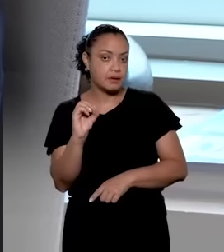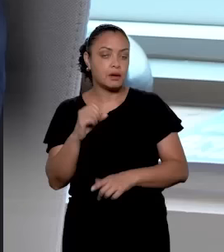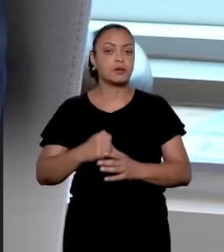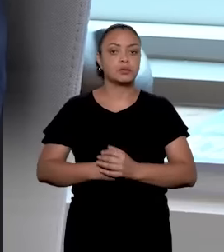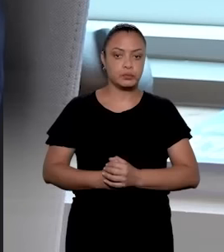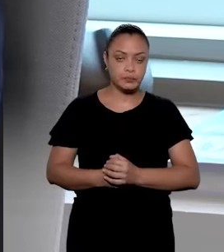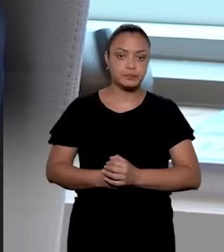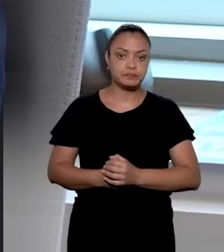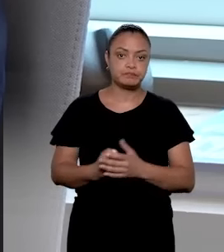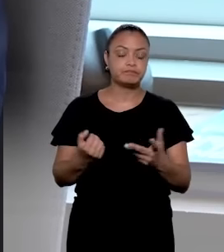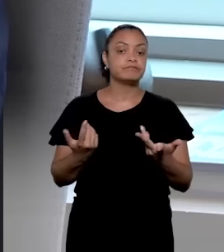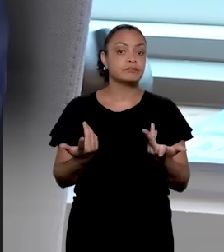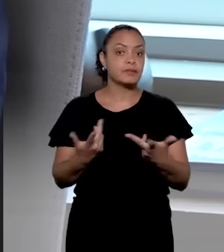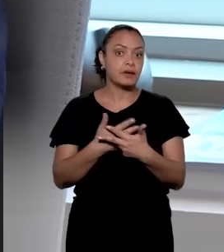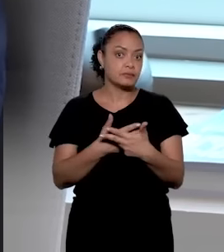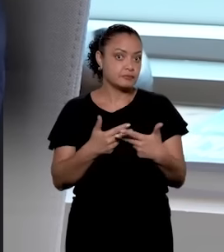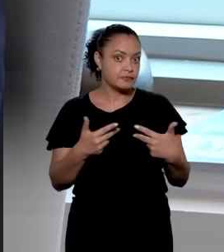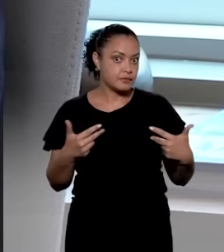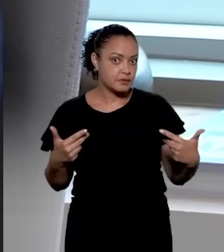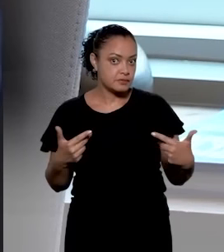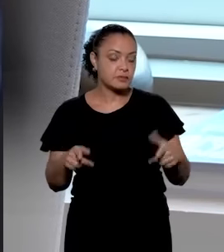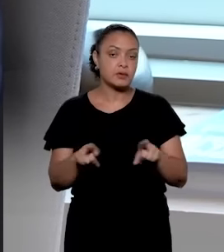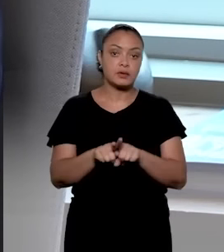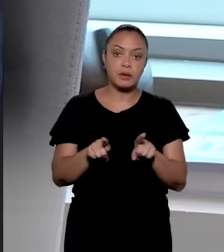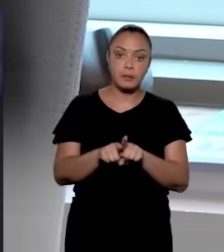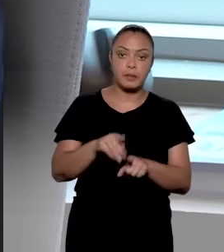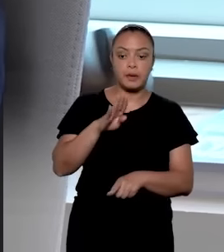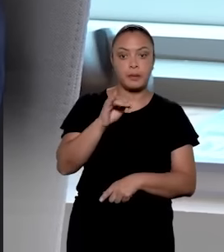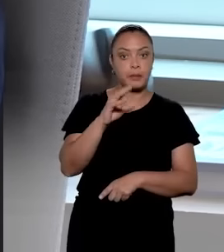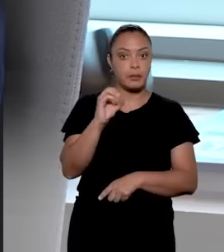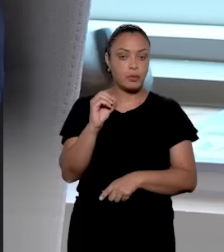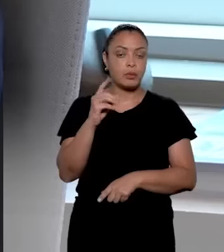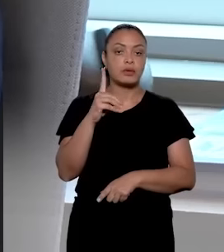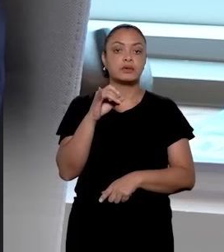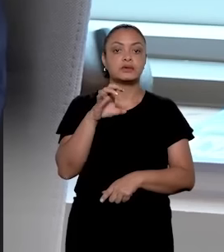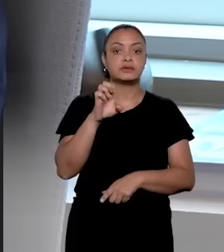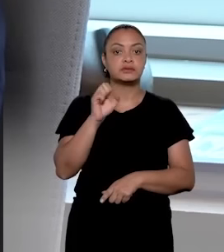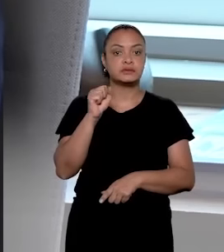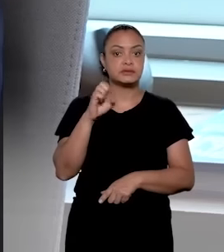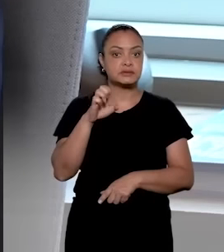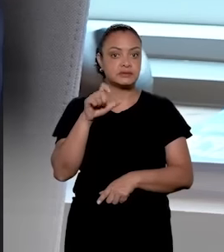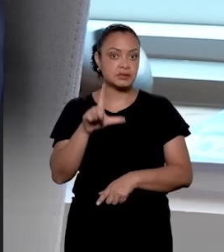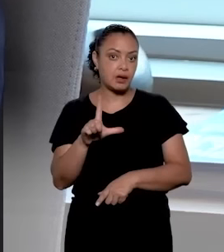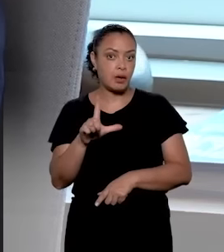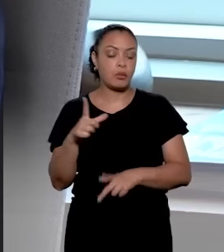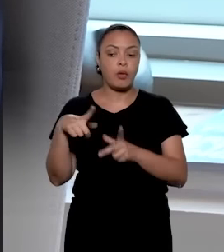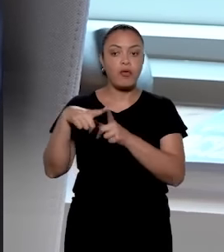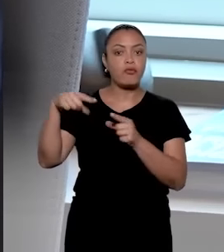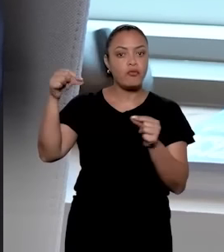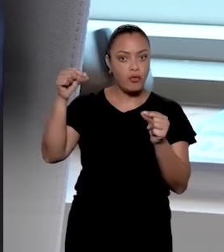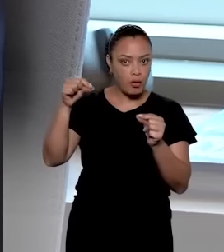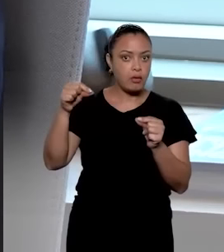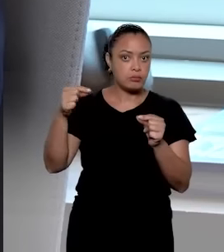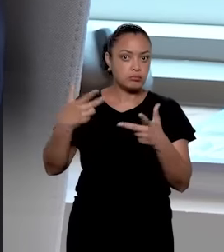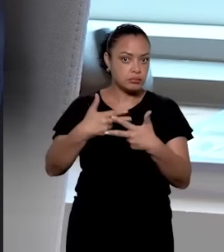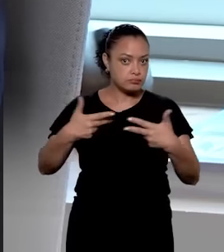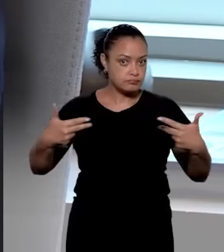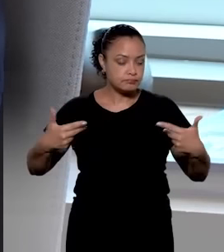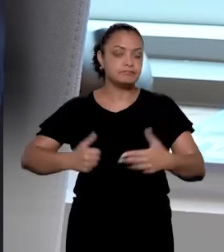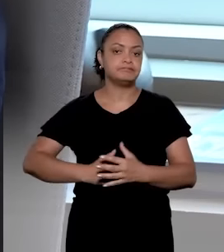que fazem biometano, é o biodiesel de soja, de óleo de palma, de qualquer outra oleaginosa,